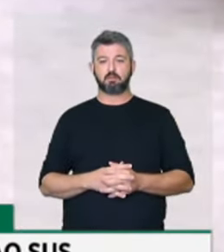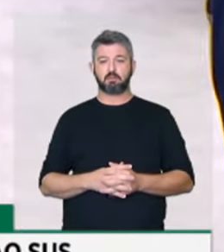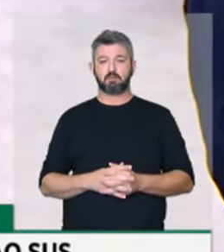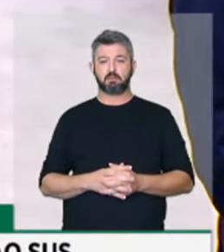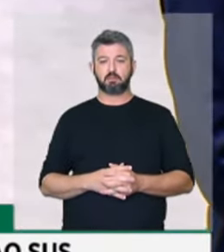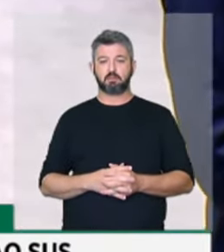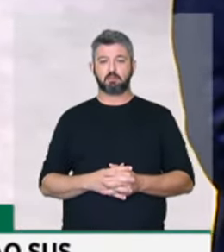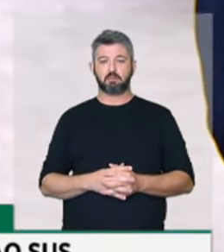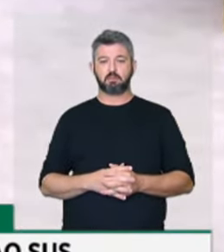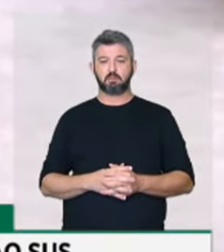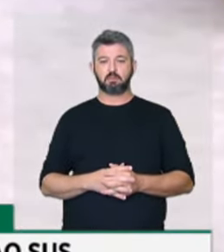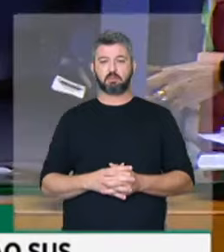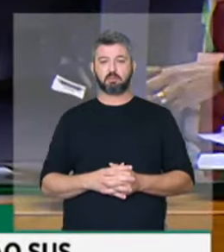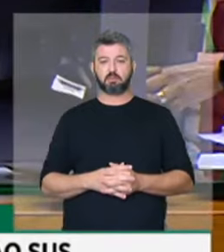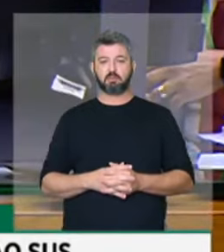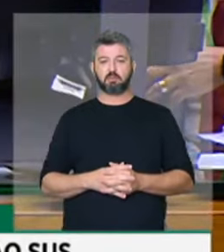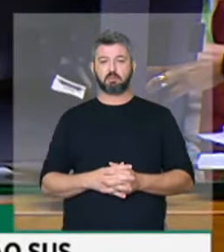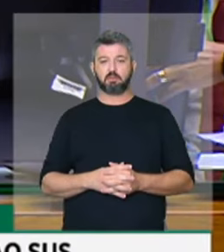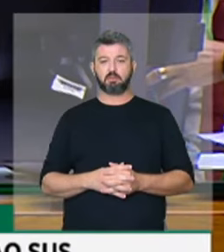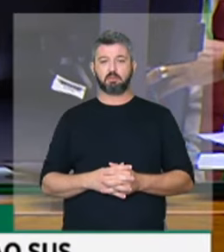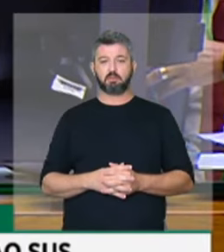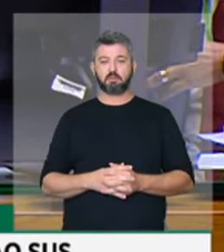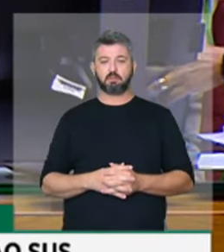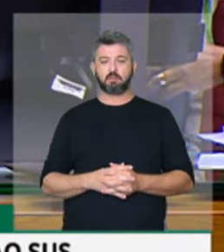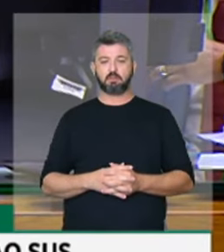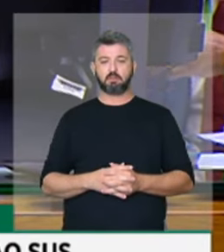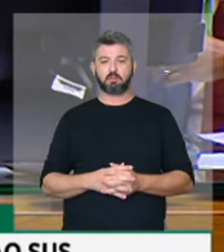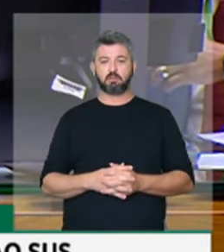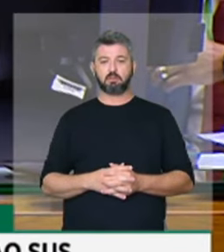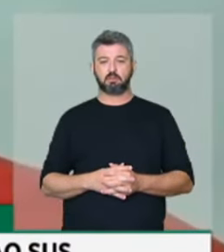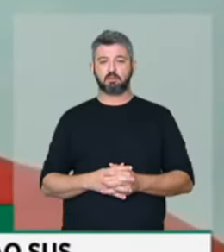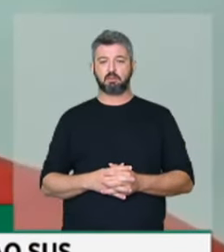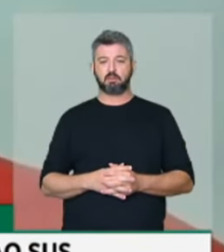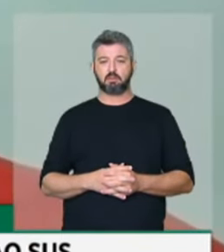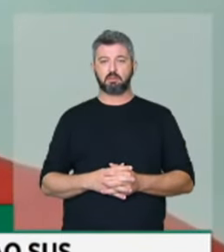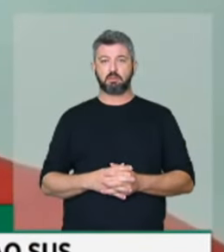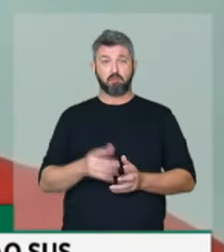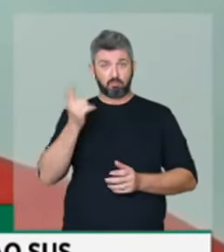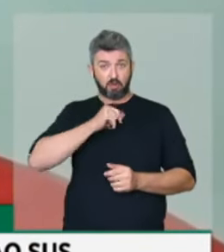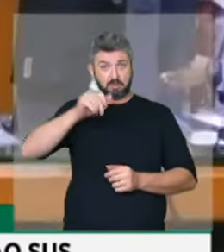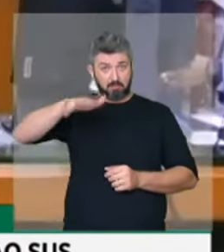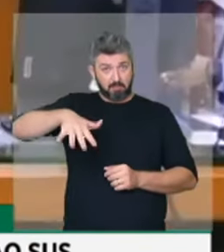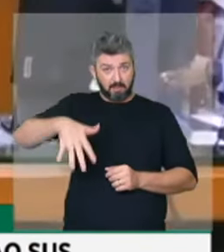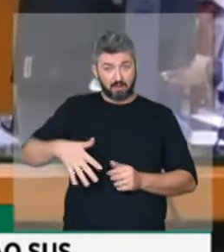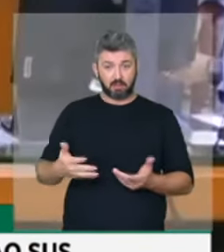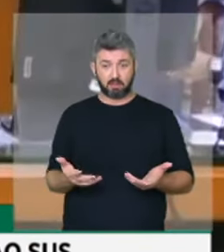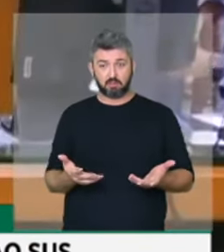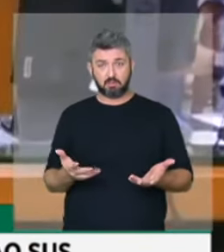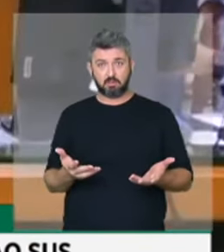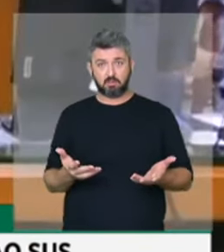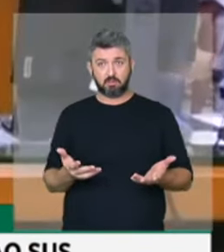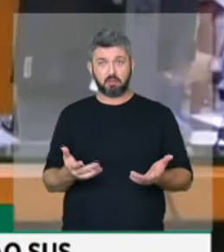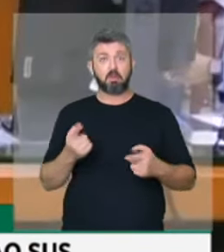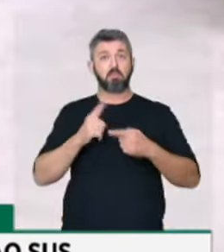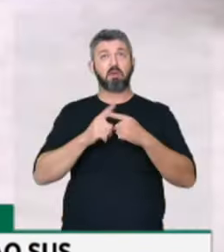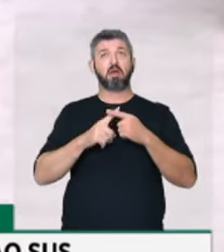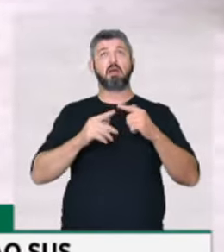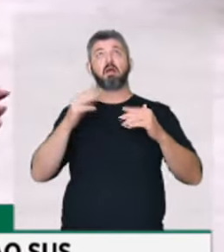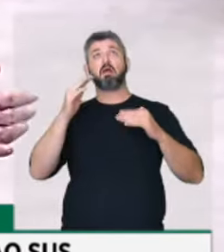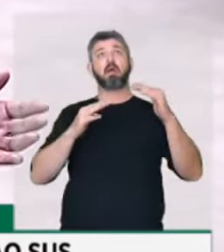MIL. VALOR MÁXIMO, HIRAN. [DEPUTADO]: VALOR MÁXIMO TODO MUNDO PÕE 3 MIL,